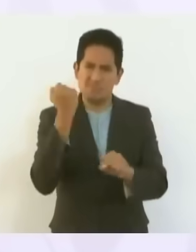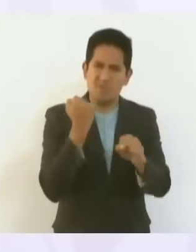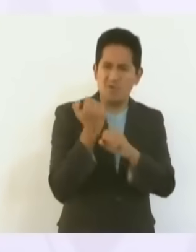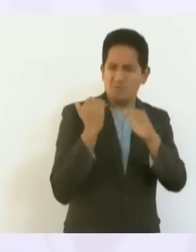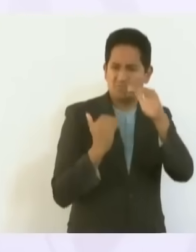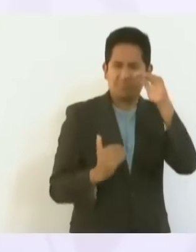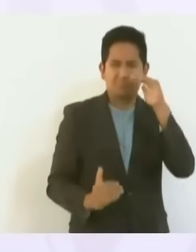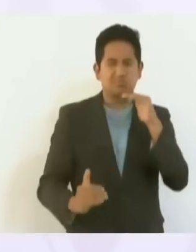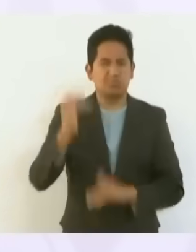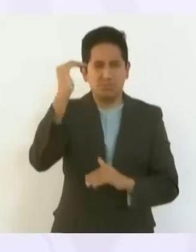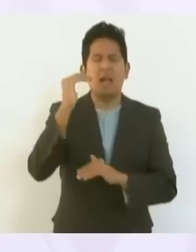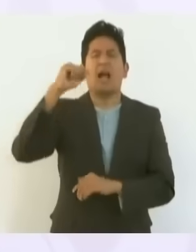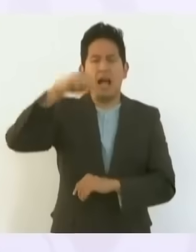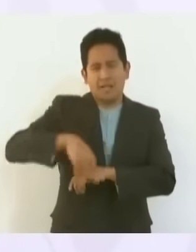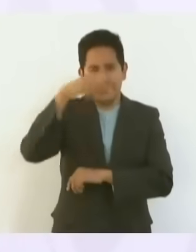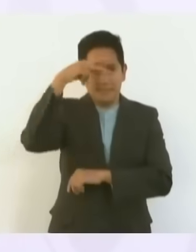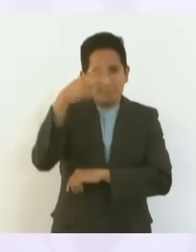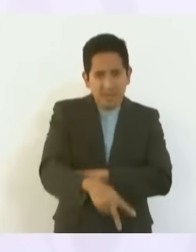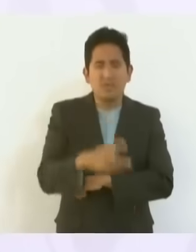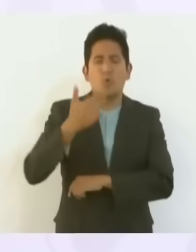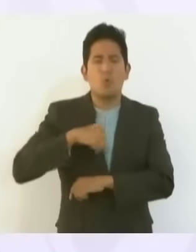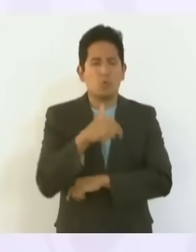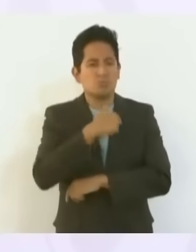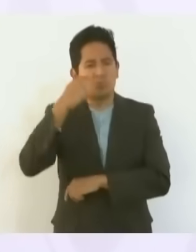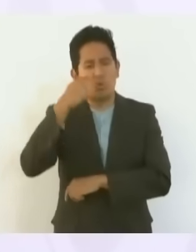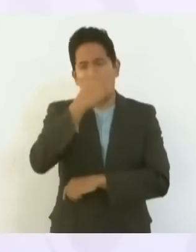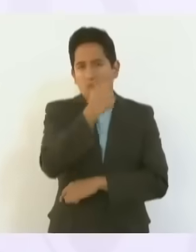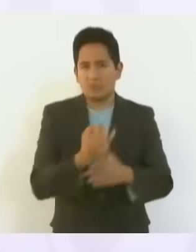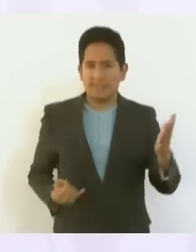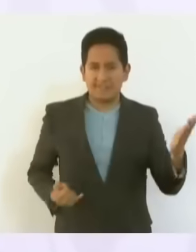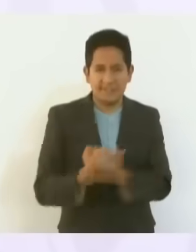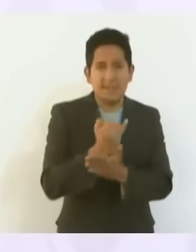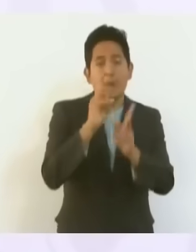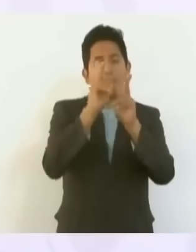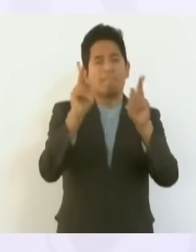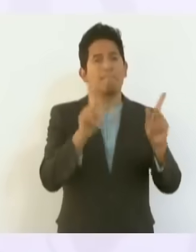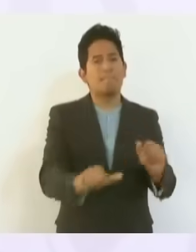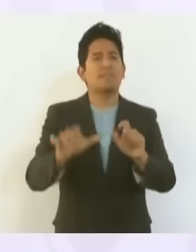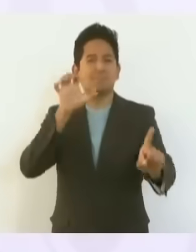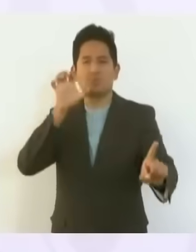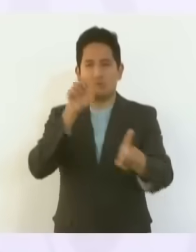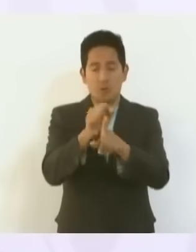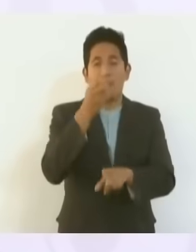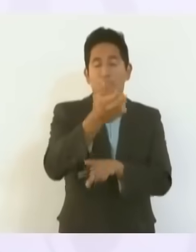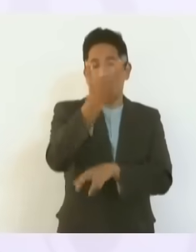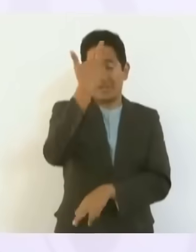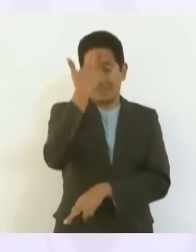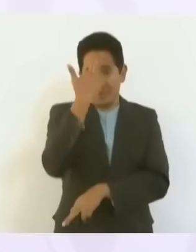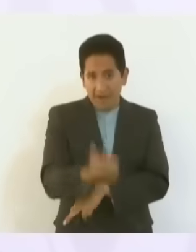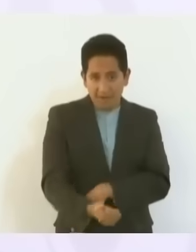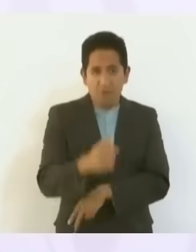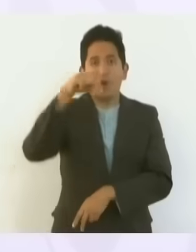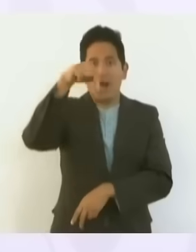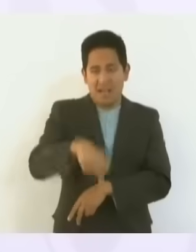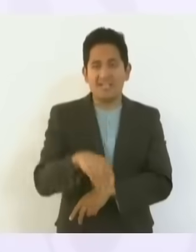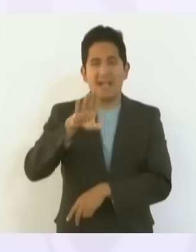elige construir la paz. Por ello, regresamos a la Basílica de Guadalupe tras 180 días de